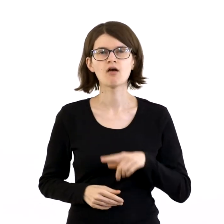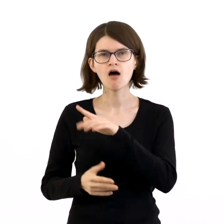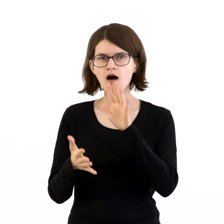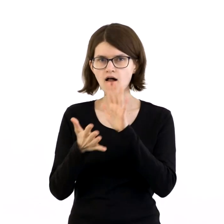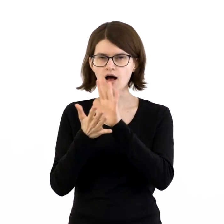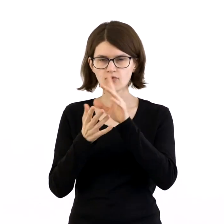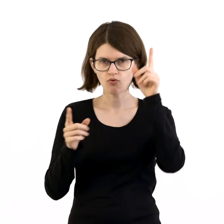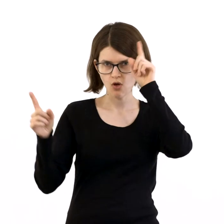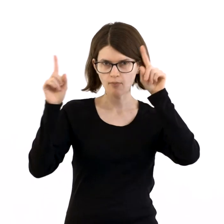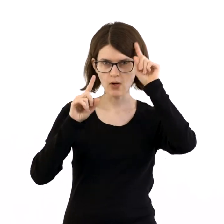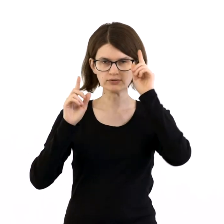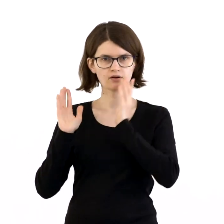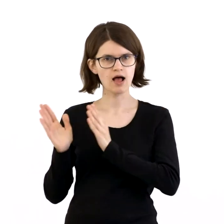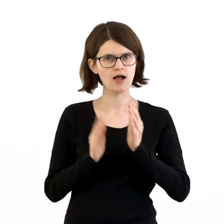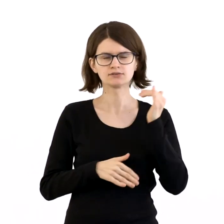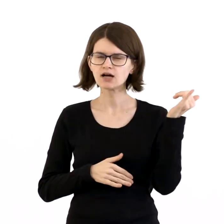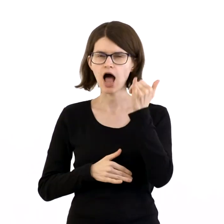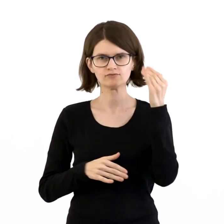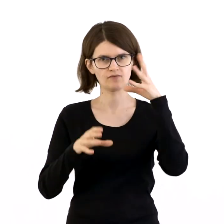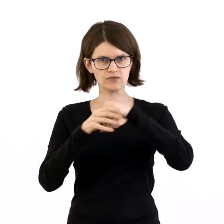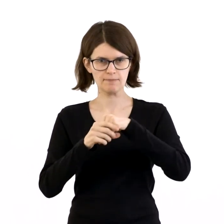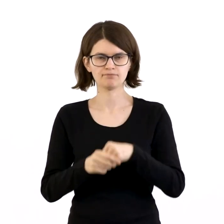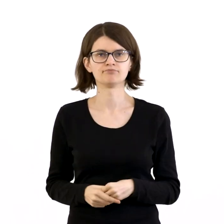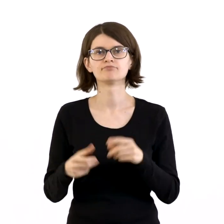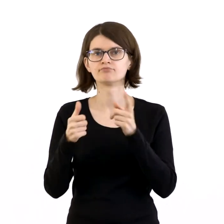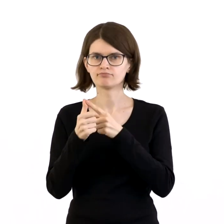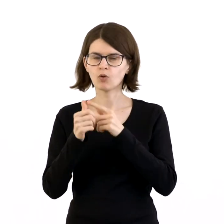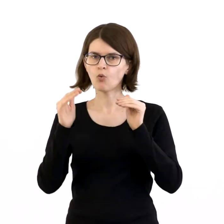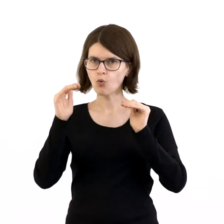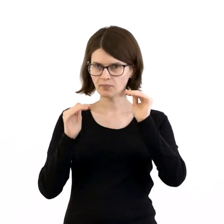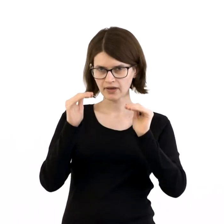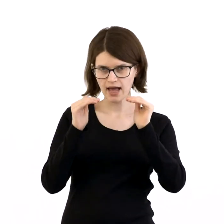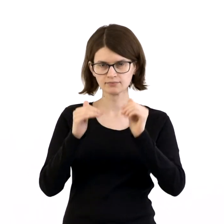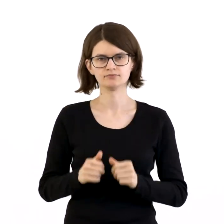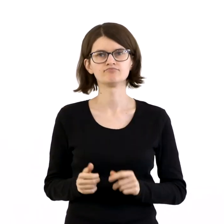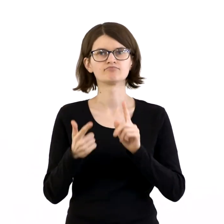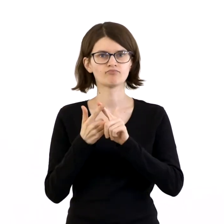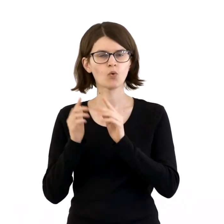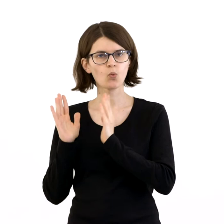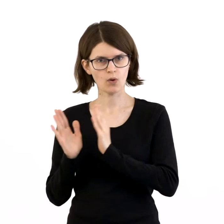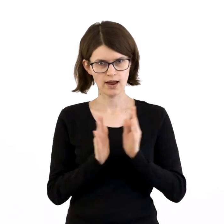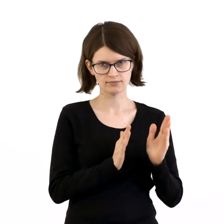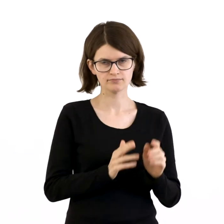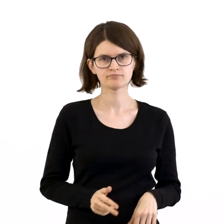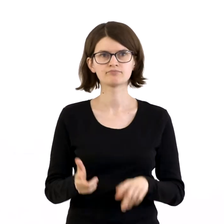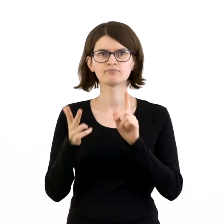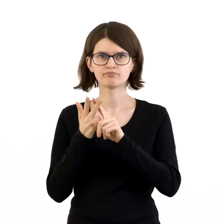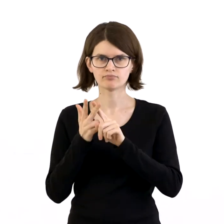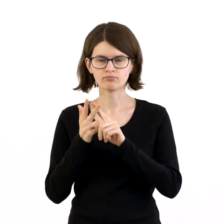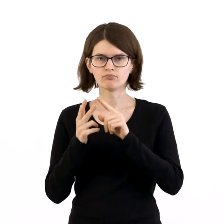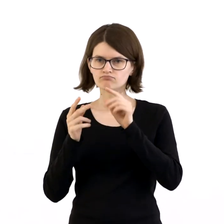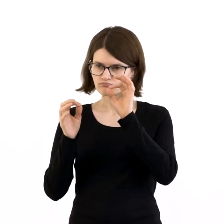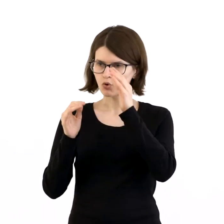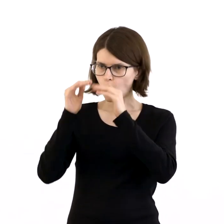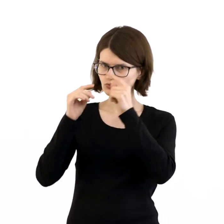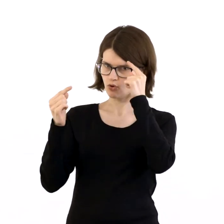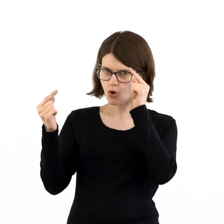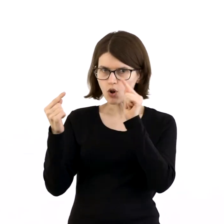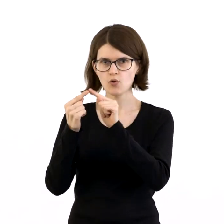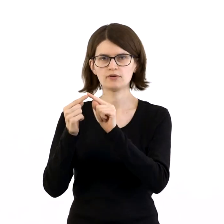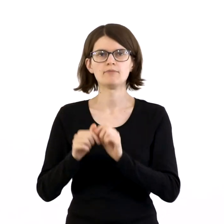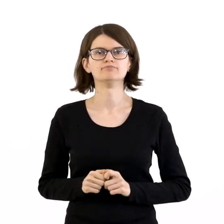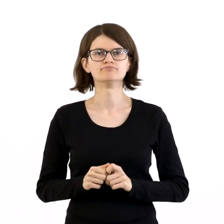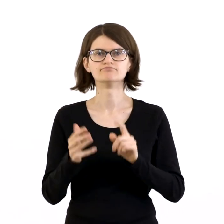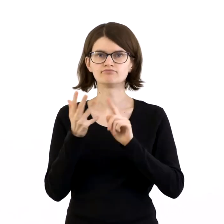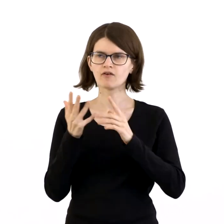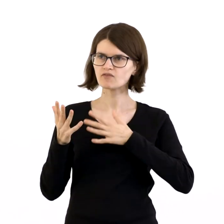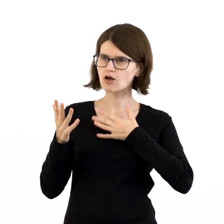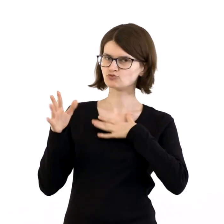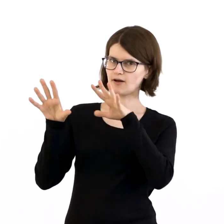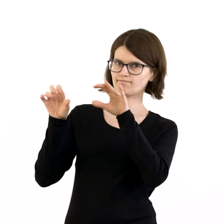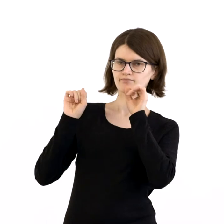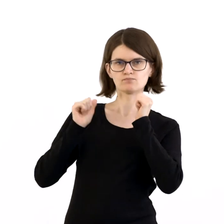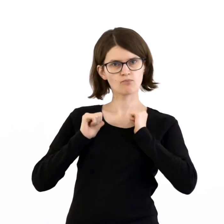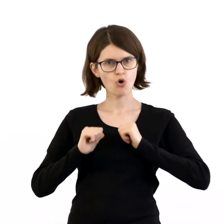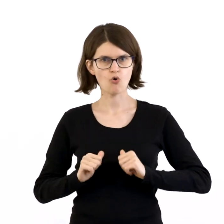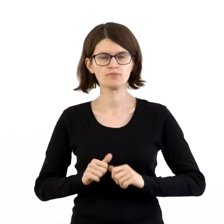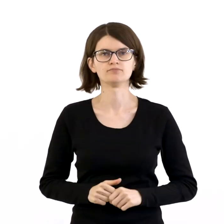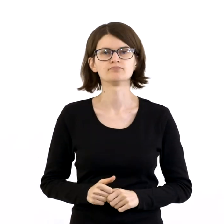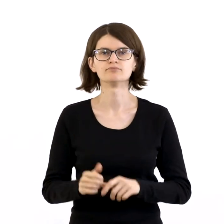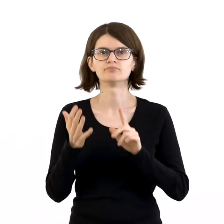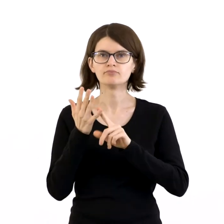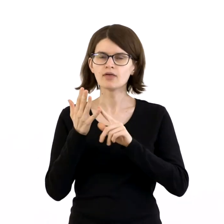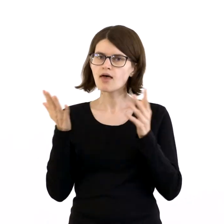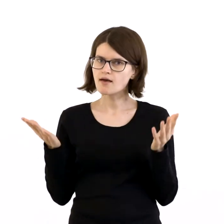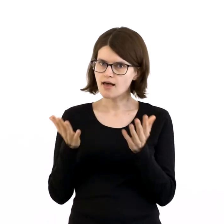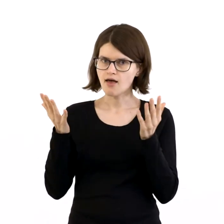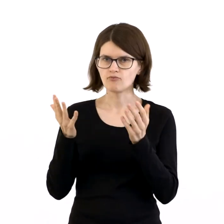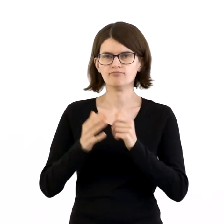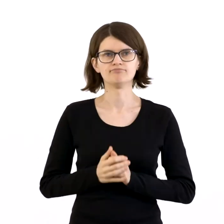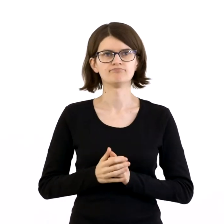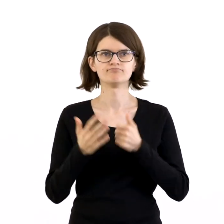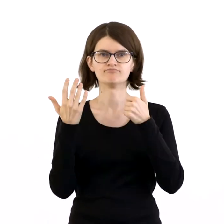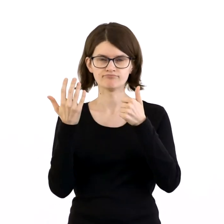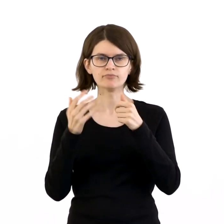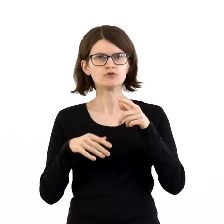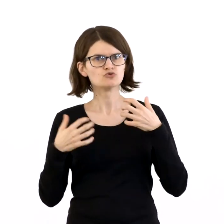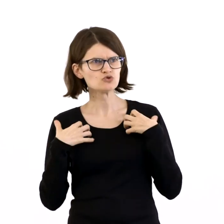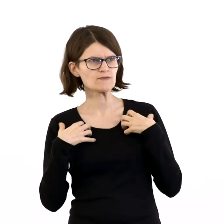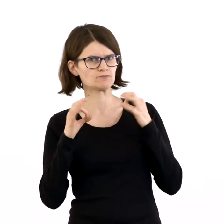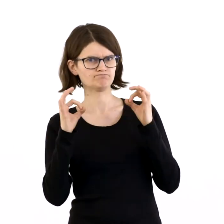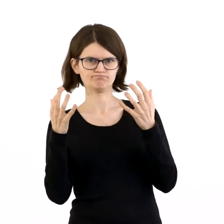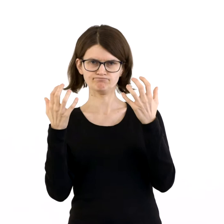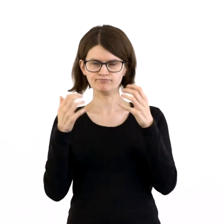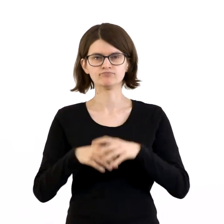Umiar, ład, logika konstrukcji, wrażenie spokoju a zarazem lekkości i dynamiki są cechami klasycznej kompozycji.